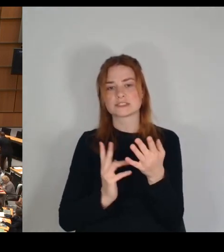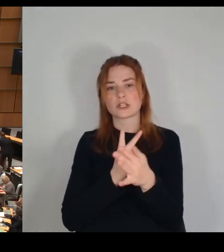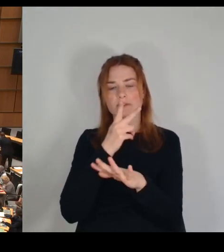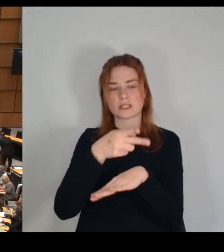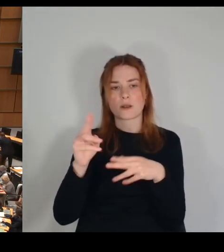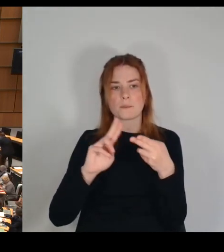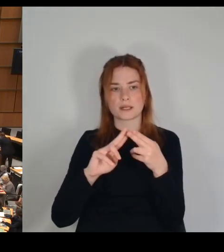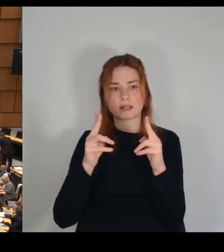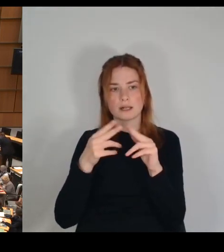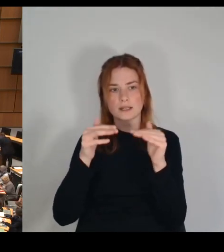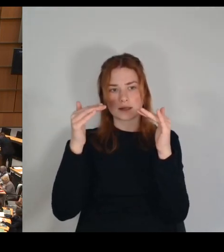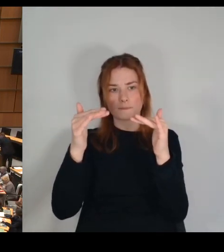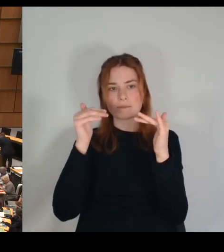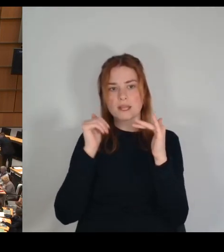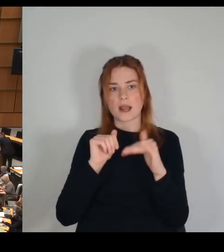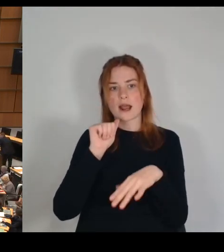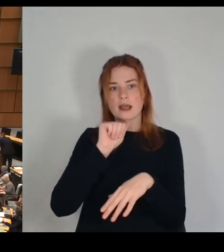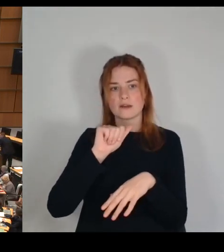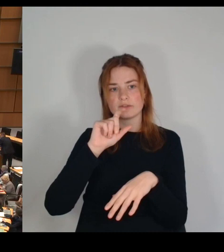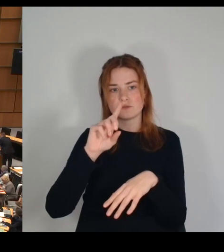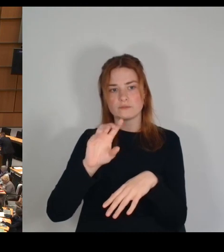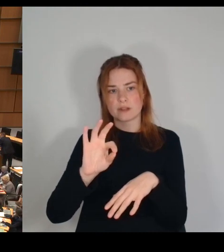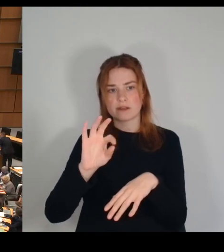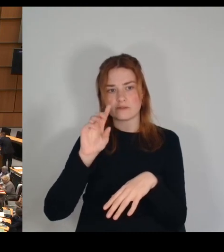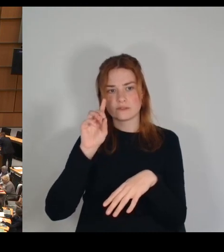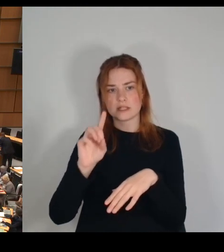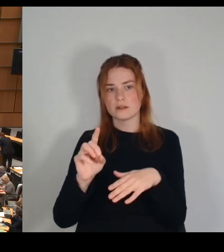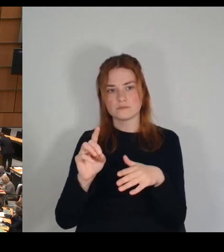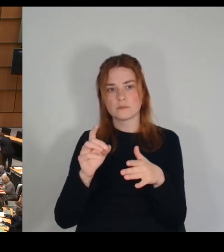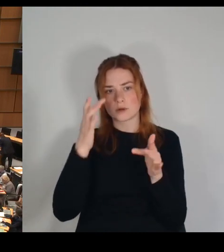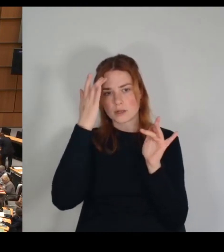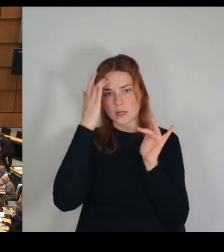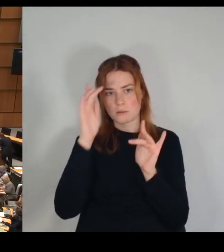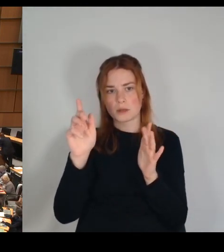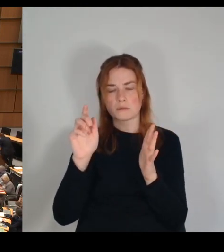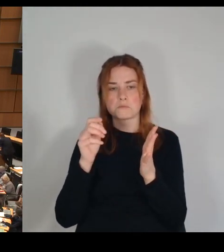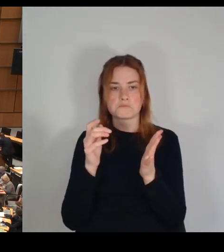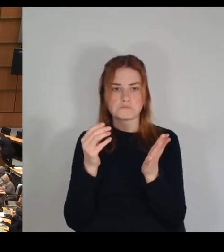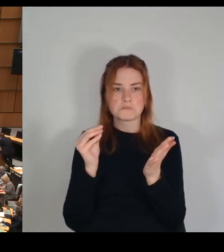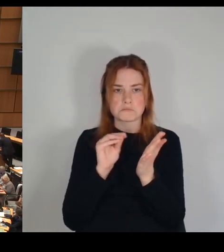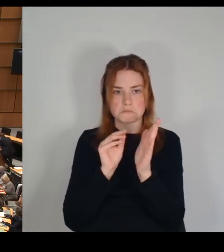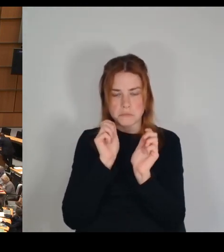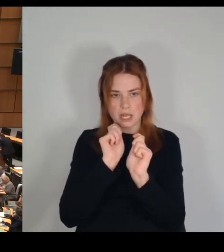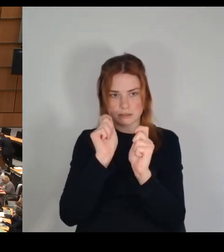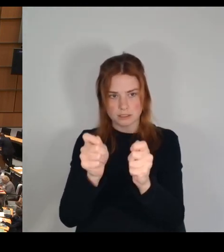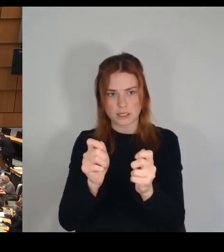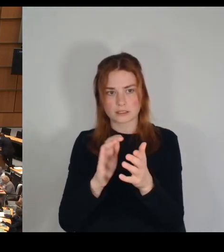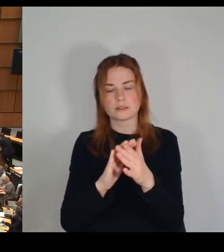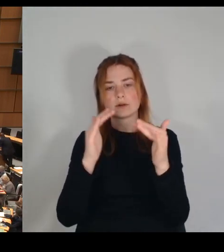acht Stimmzettel in verschiedenen Farben Die Stimmzettel sehen jeweils die Möglichkeit vor, Ja, Nein oder Enthaltung anzukreuzen.